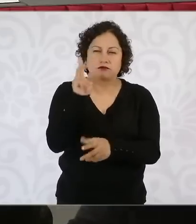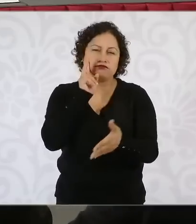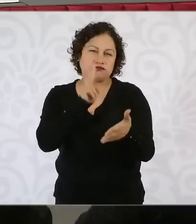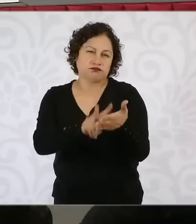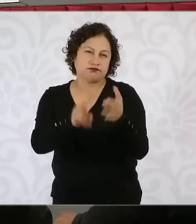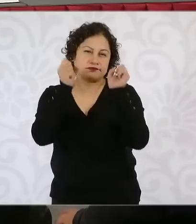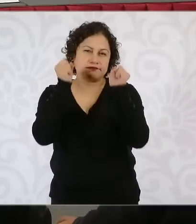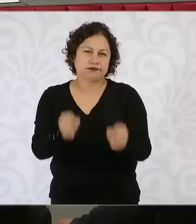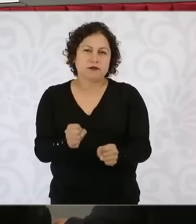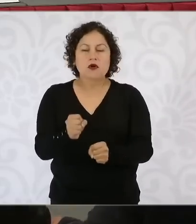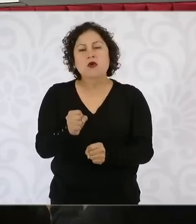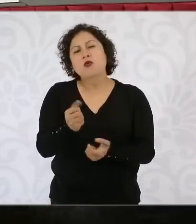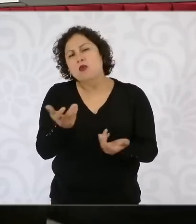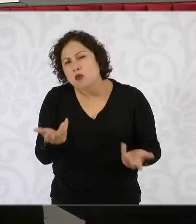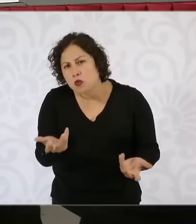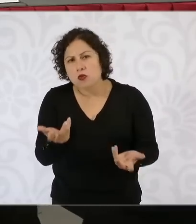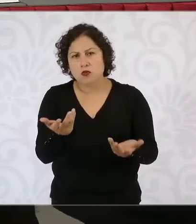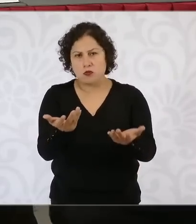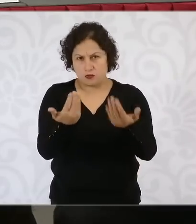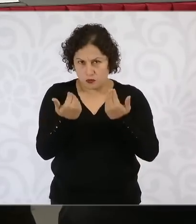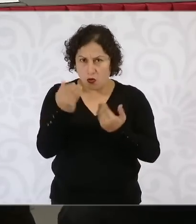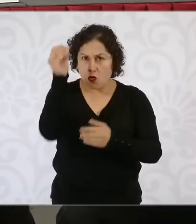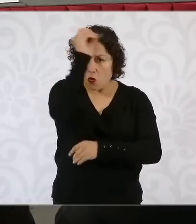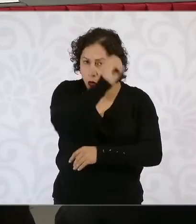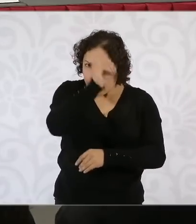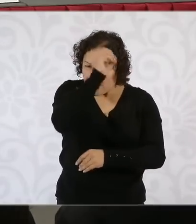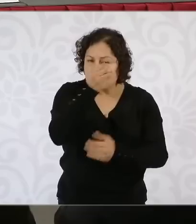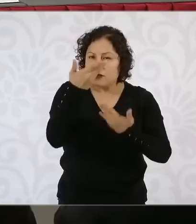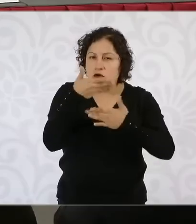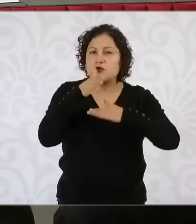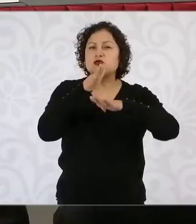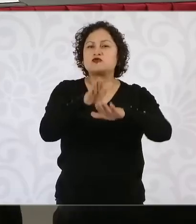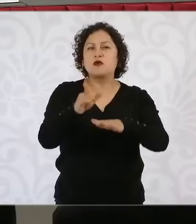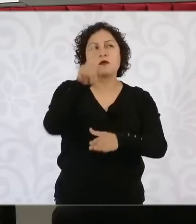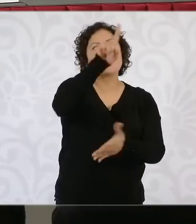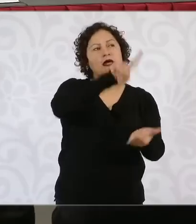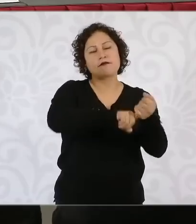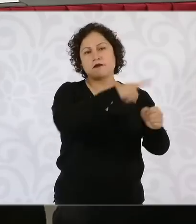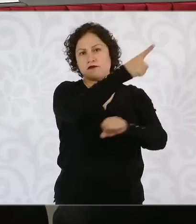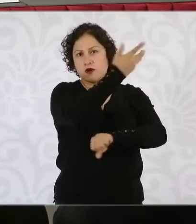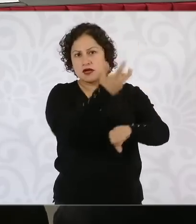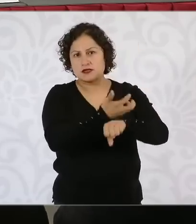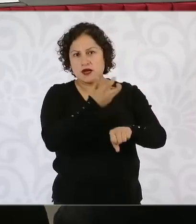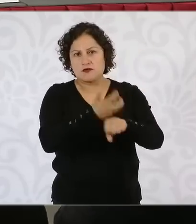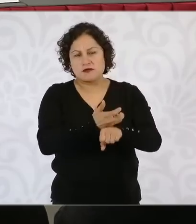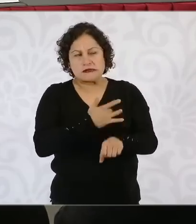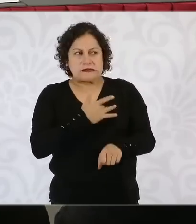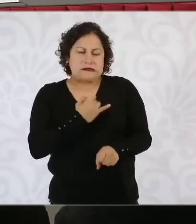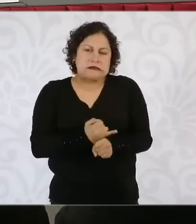opina al respecto también de estas inconformidades que en el propio país vecino se empieza a nadar